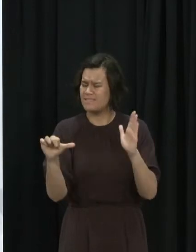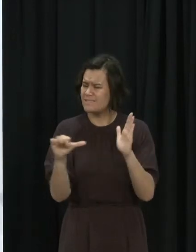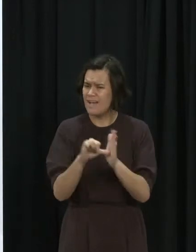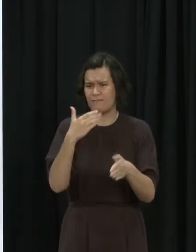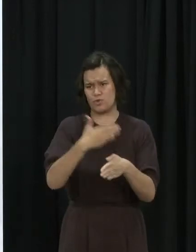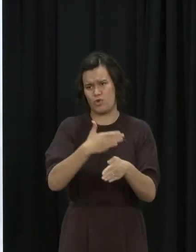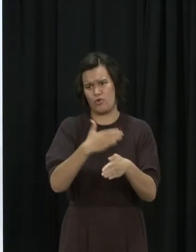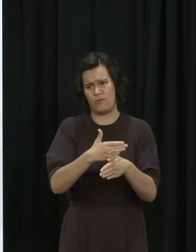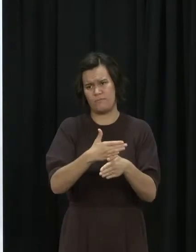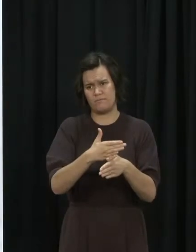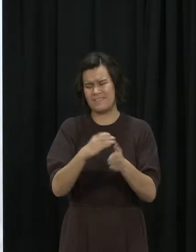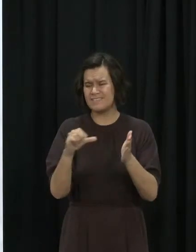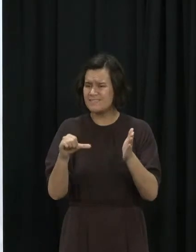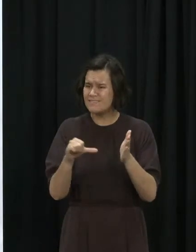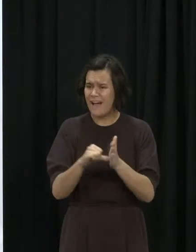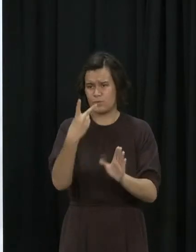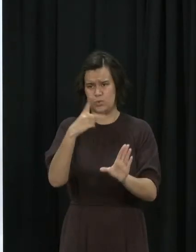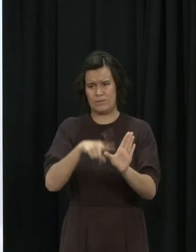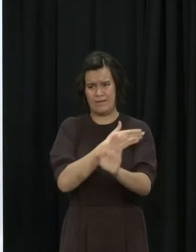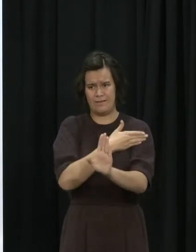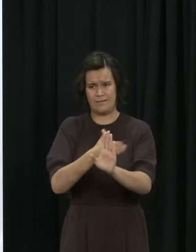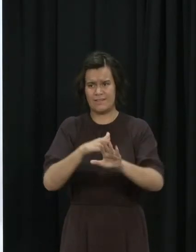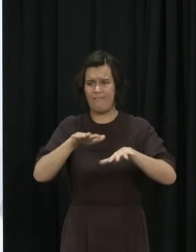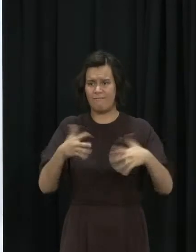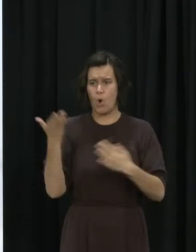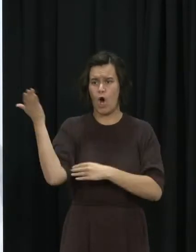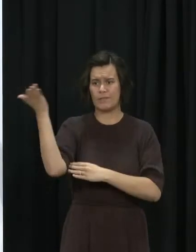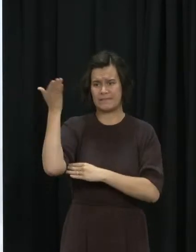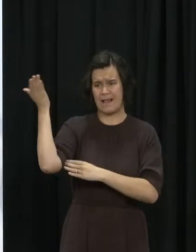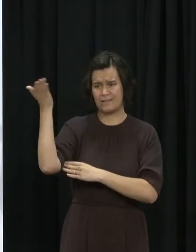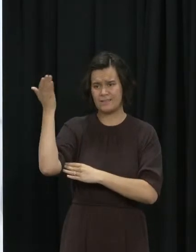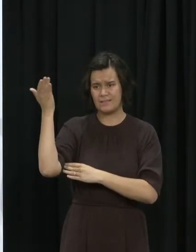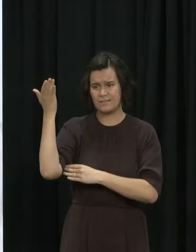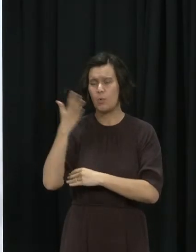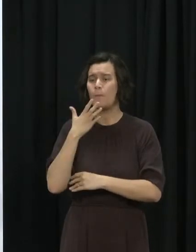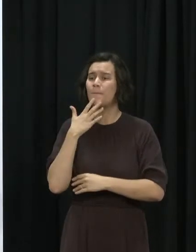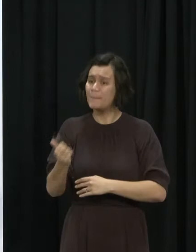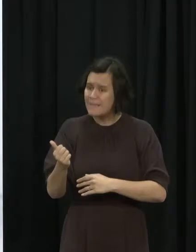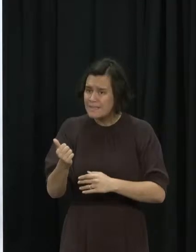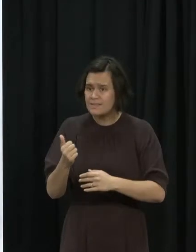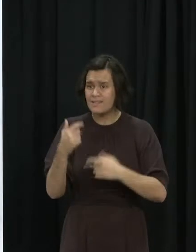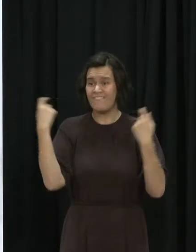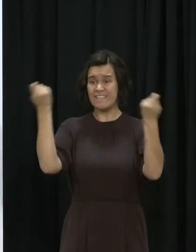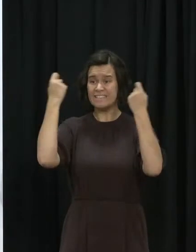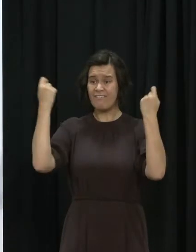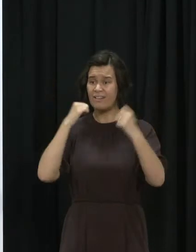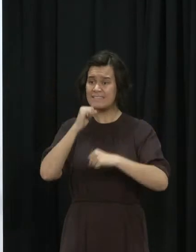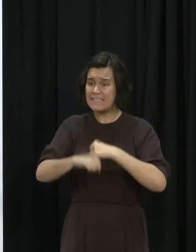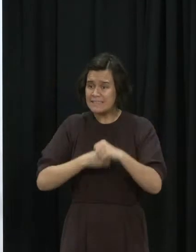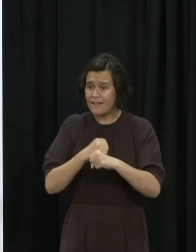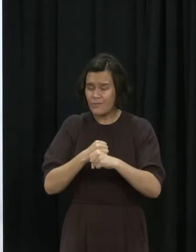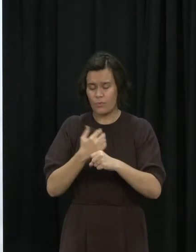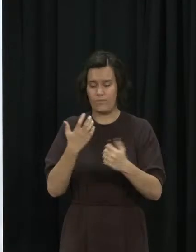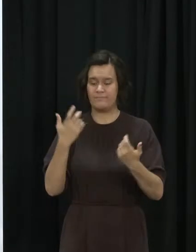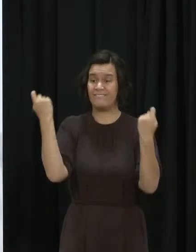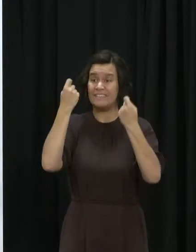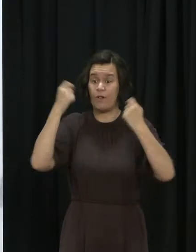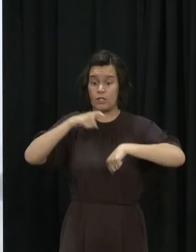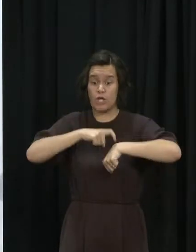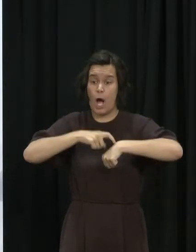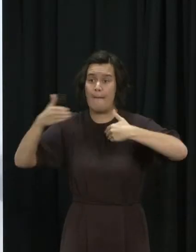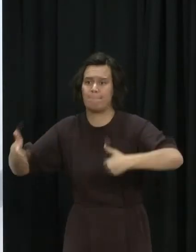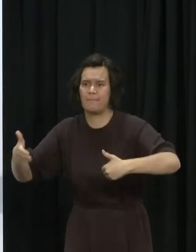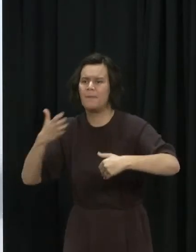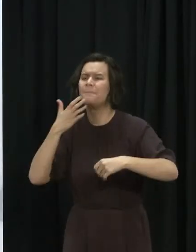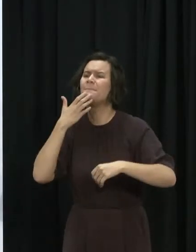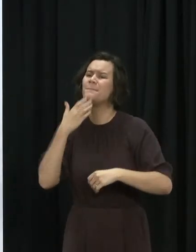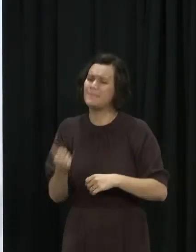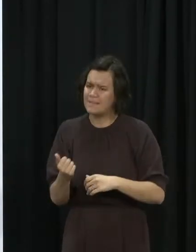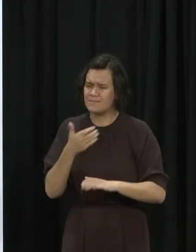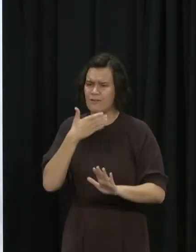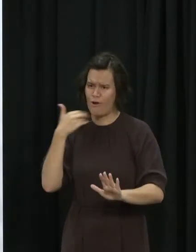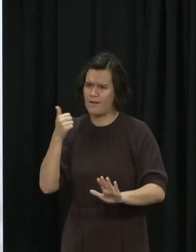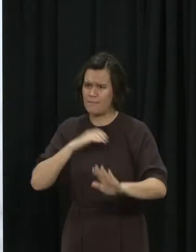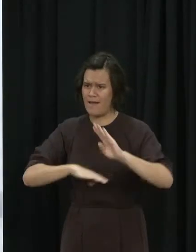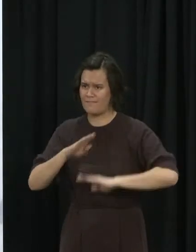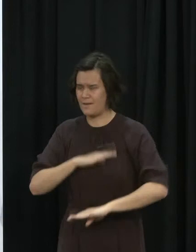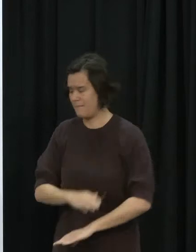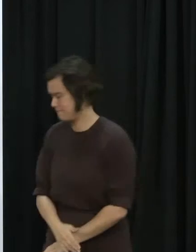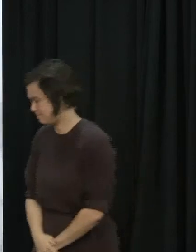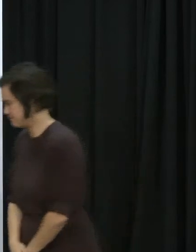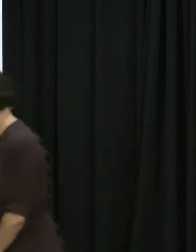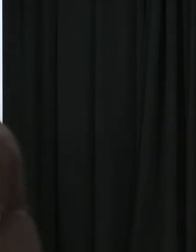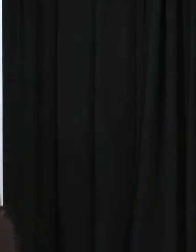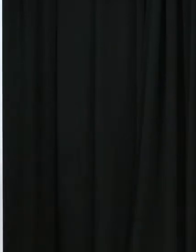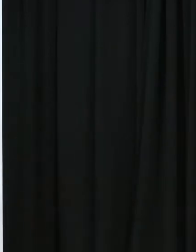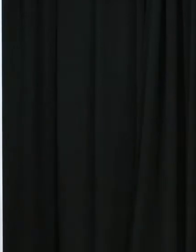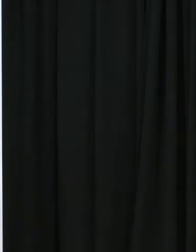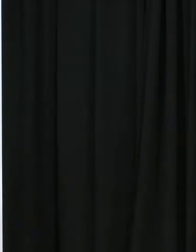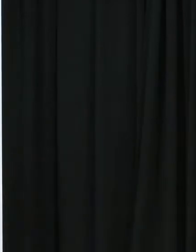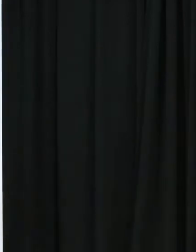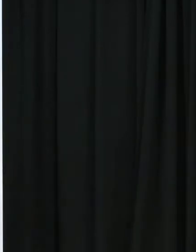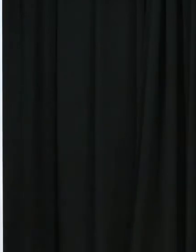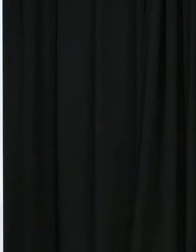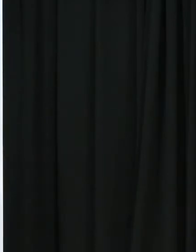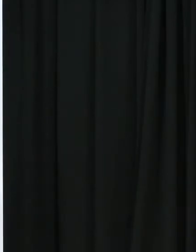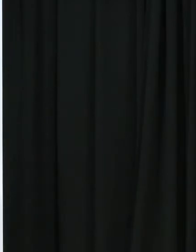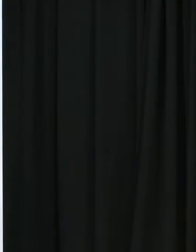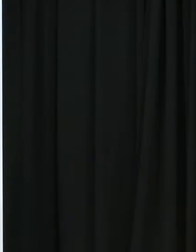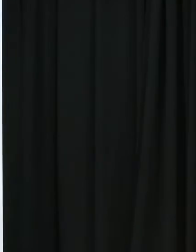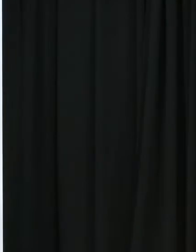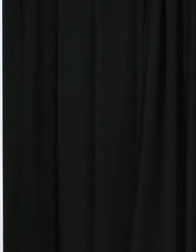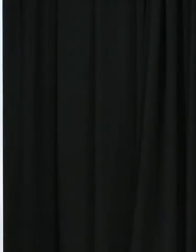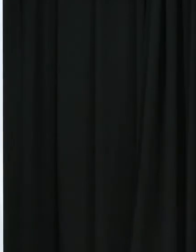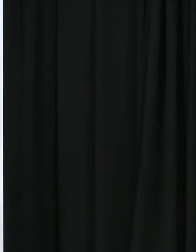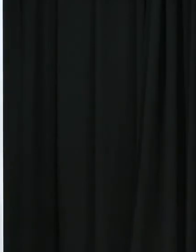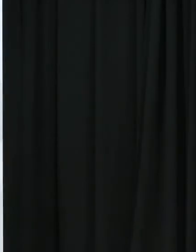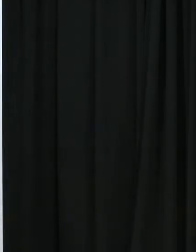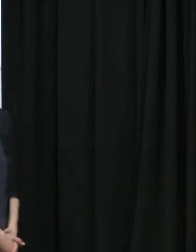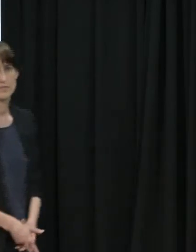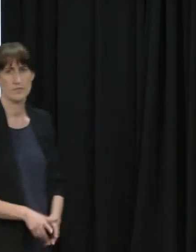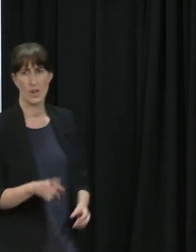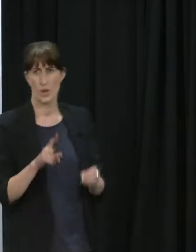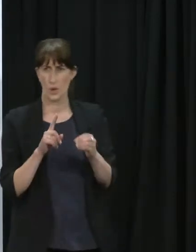ratou. Ki nga tangata katoa,